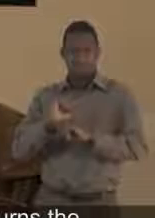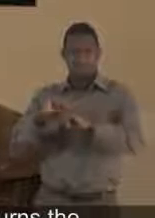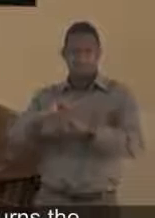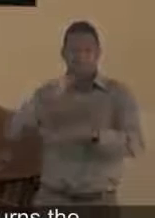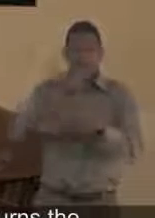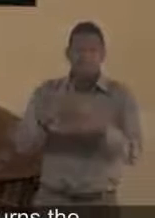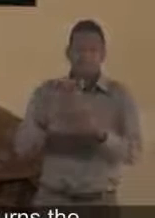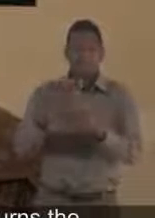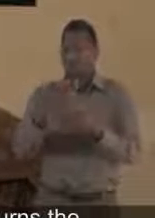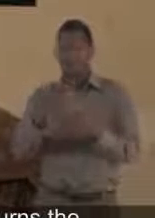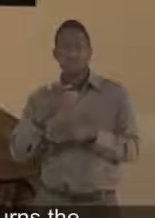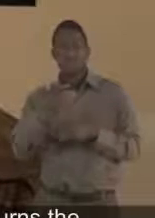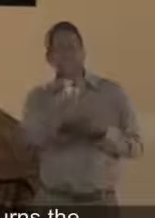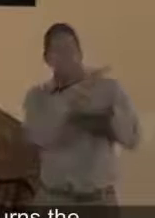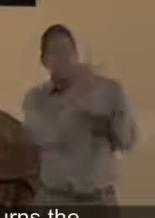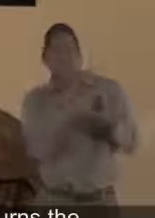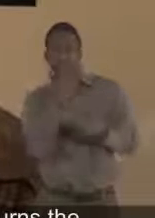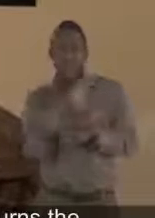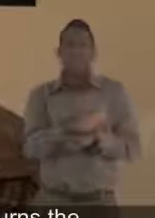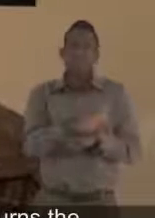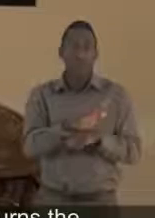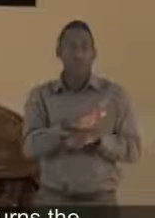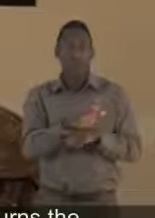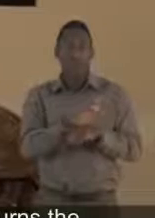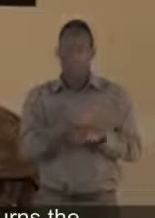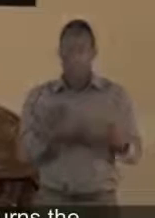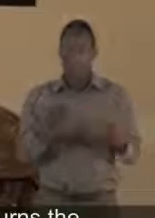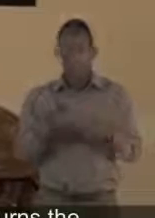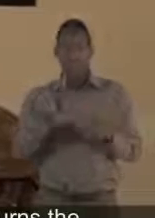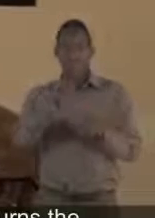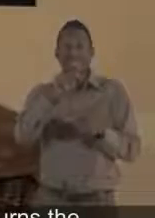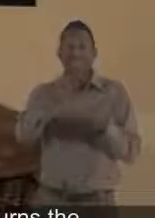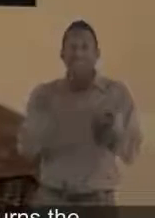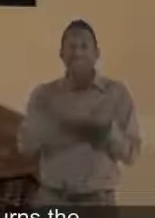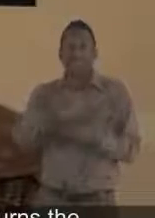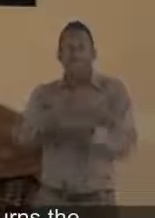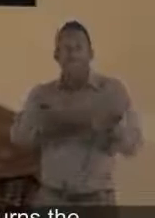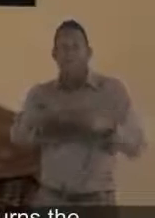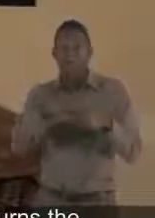و المواقف التي يواجهونها في المجتمع وهذا يقلب رأسا على عقب المفهوم